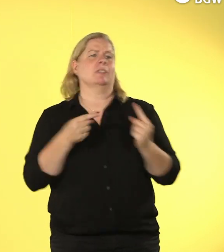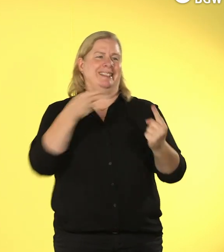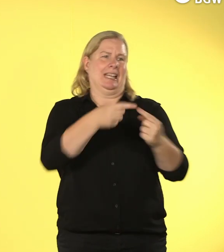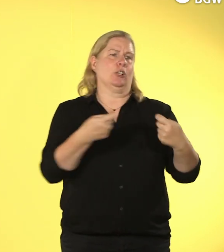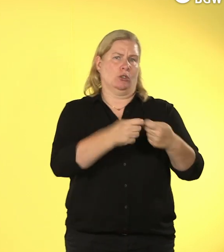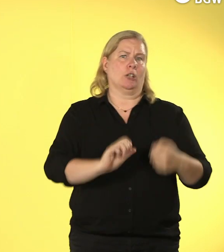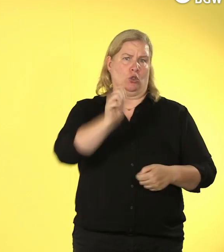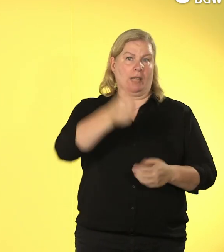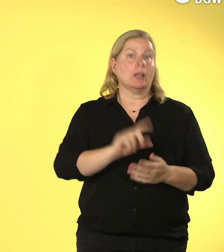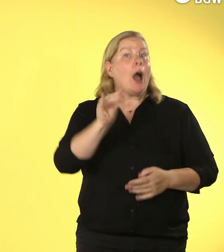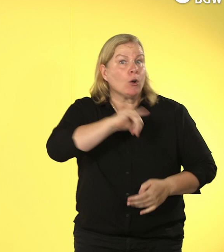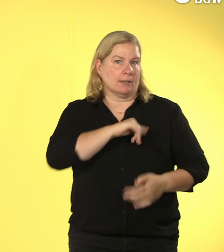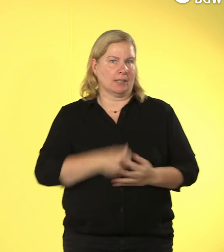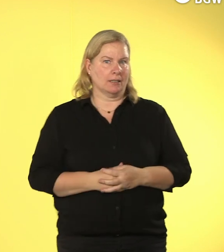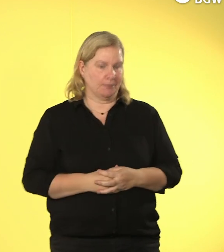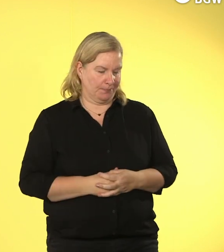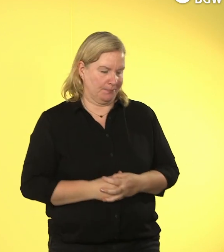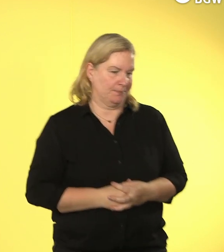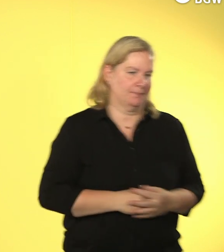Auch interessant. - Sehr interessant.